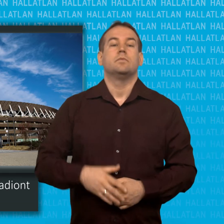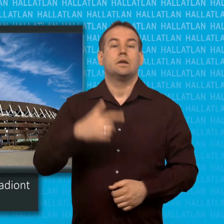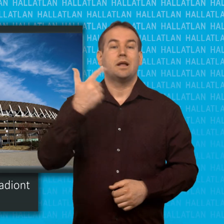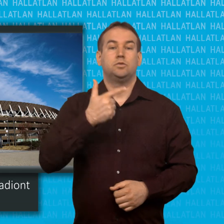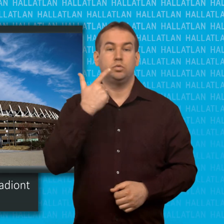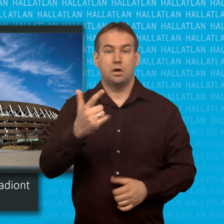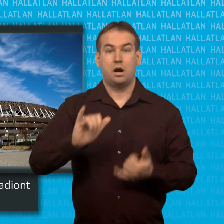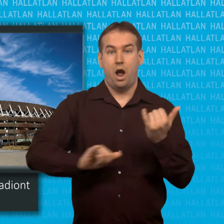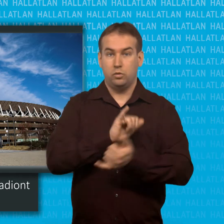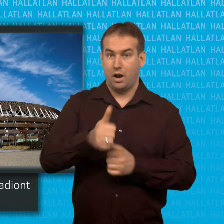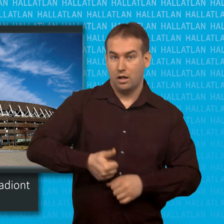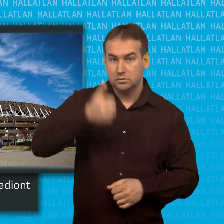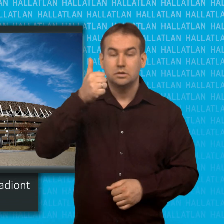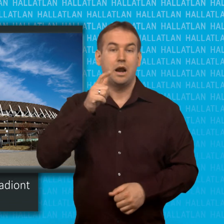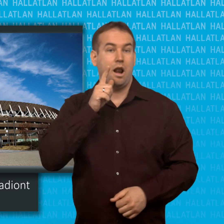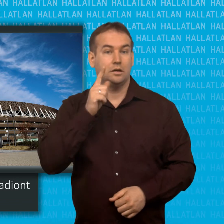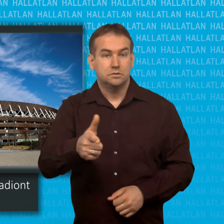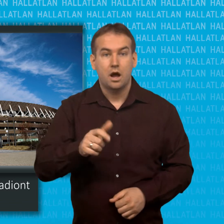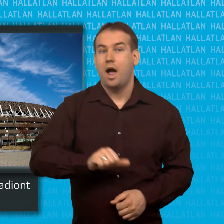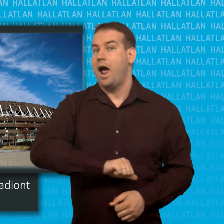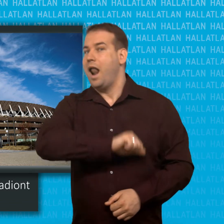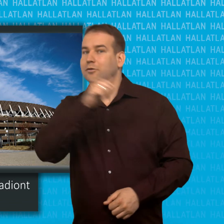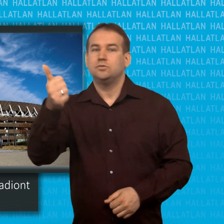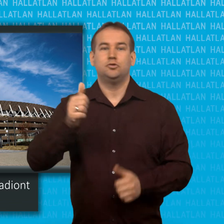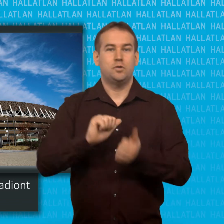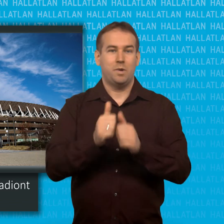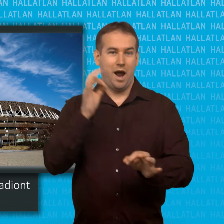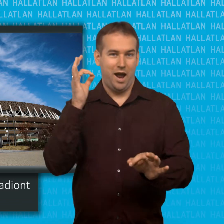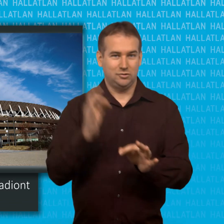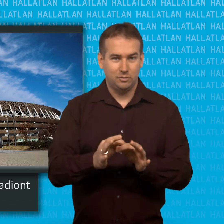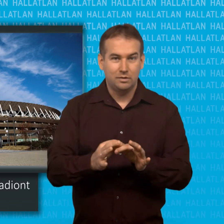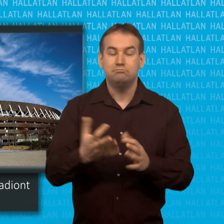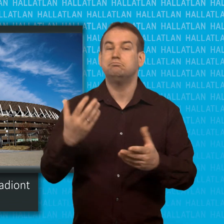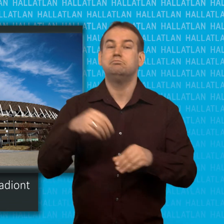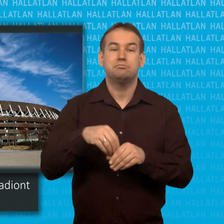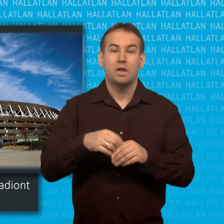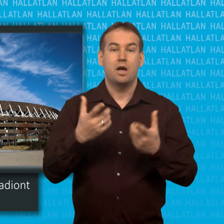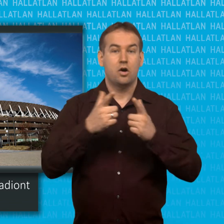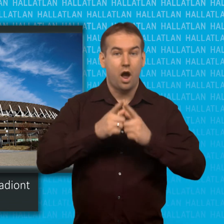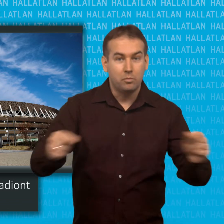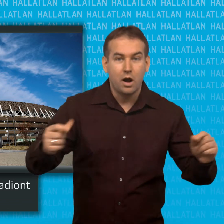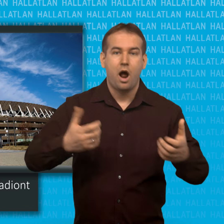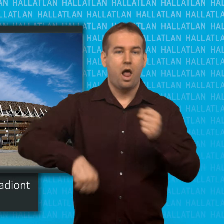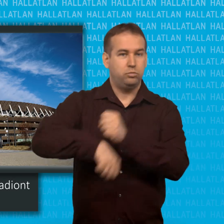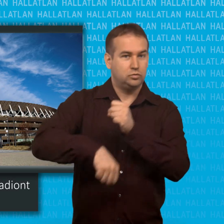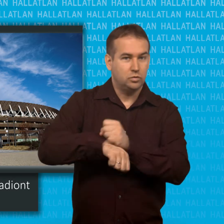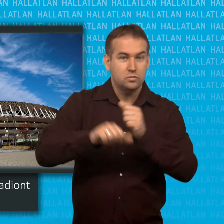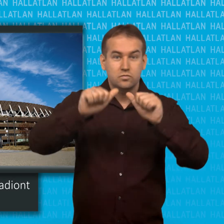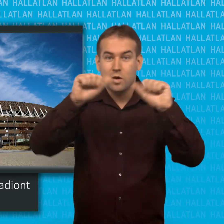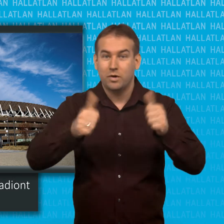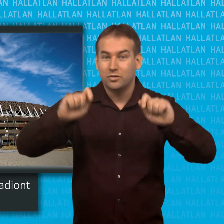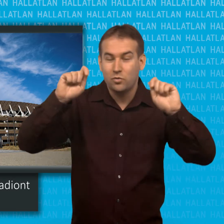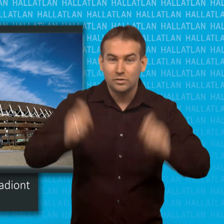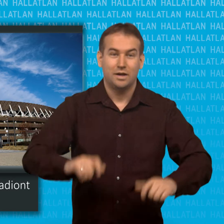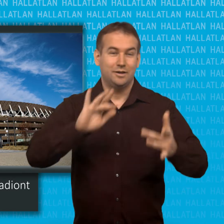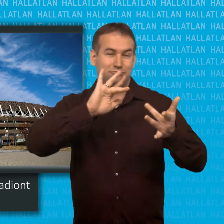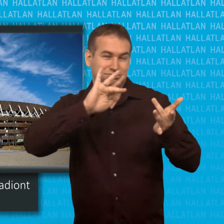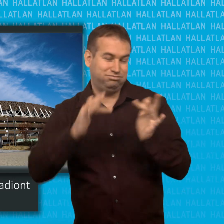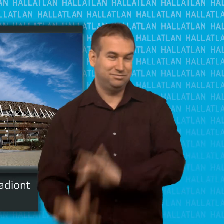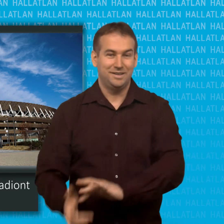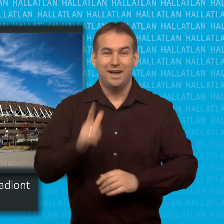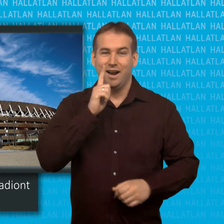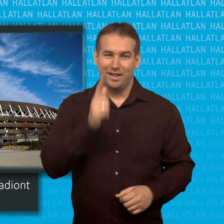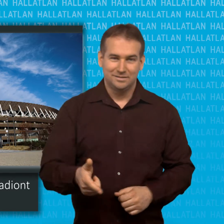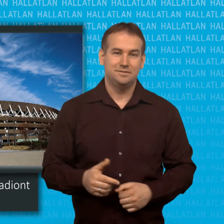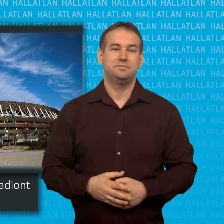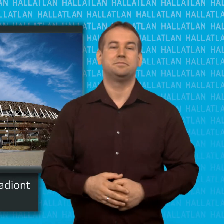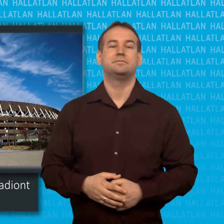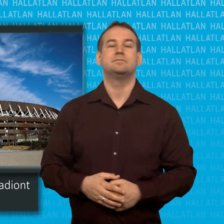újévkor kerül sor az első sporteseményre, amikor a labdarúgó Japán Kupa döntőjét rendezik meg benne.